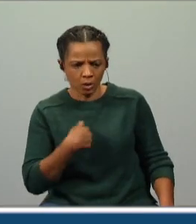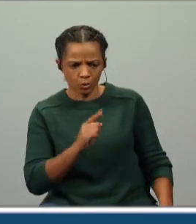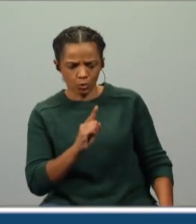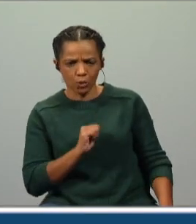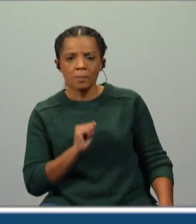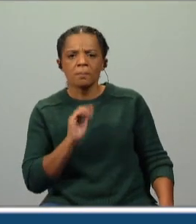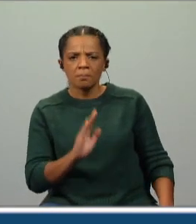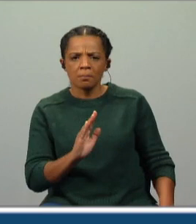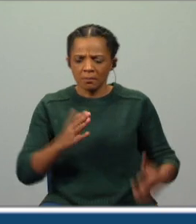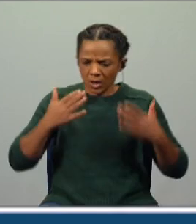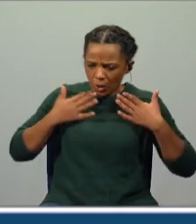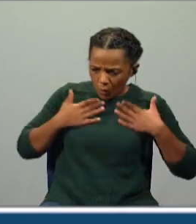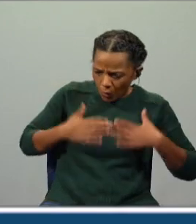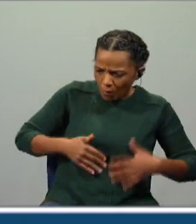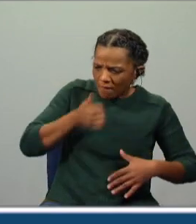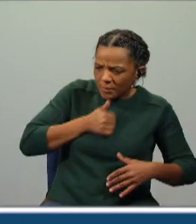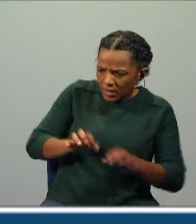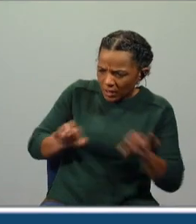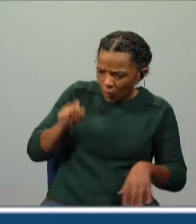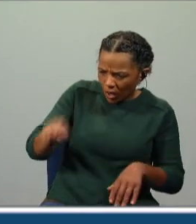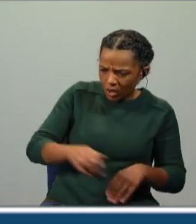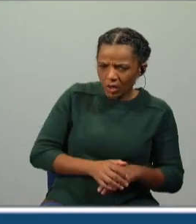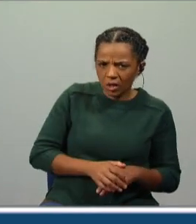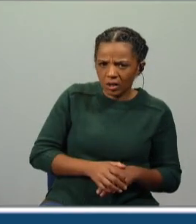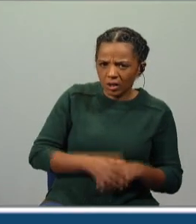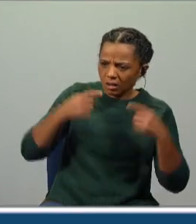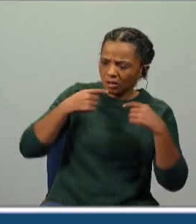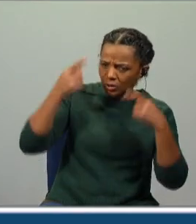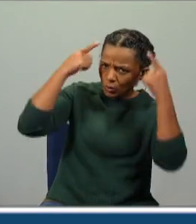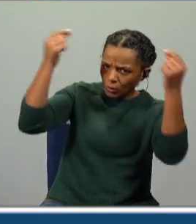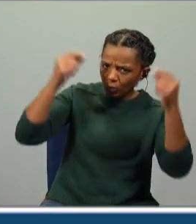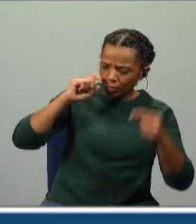mas usas uma roupa vermelha como ele exclamou o lobo desconfiado,